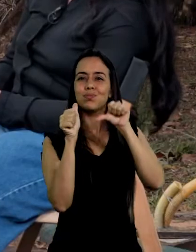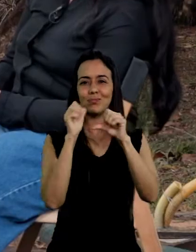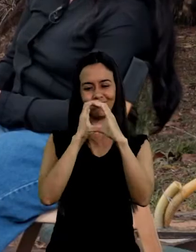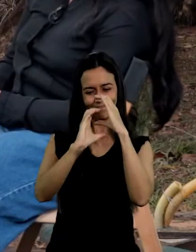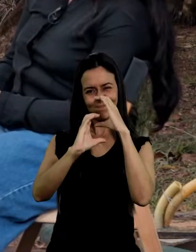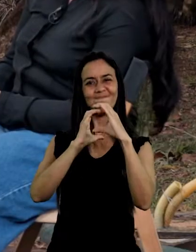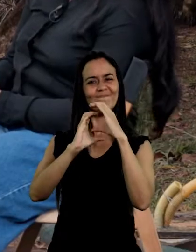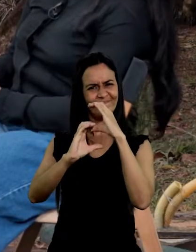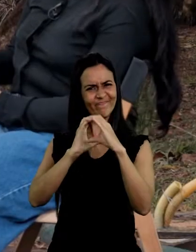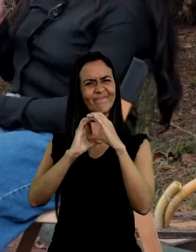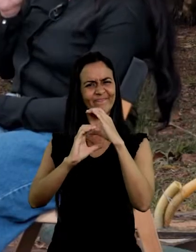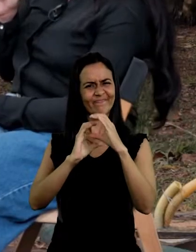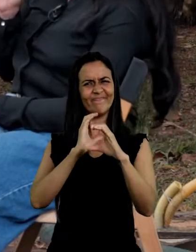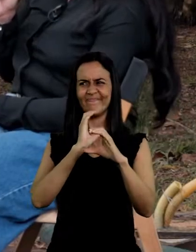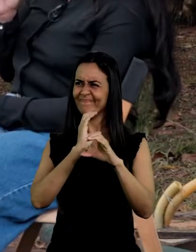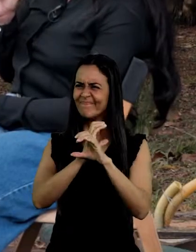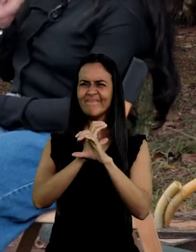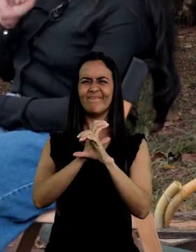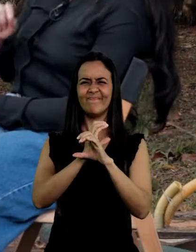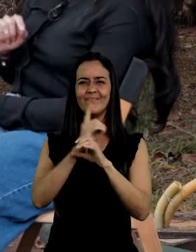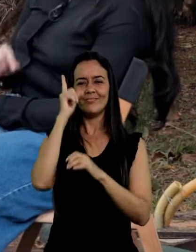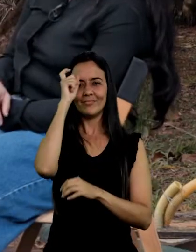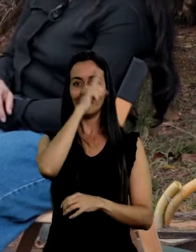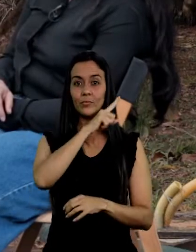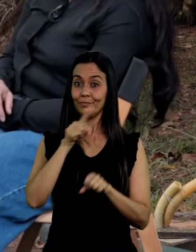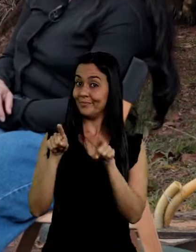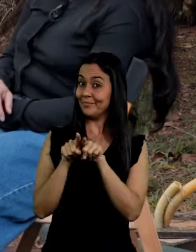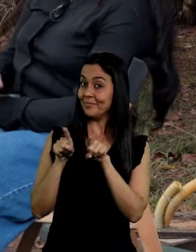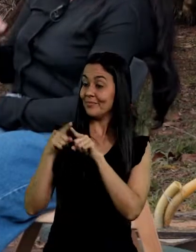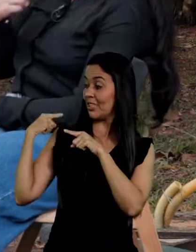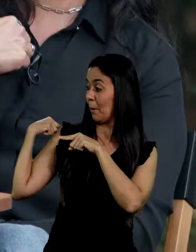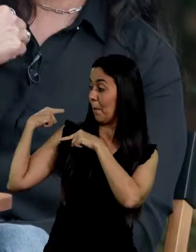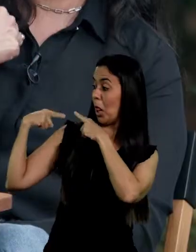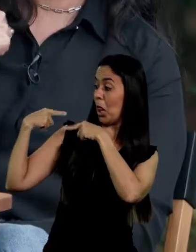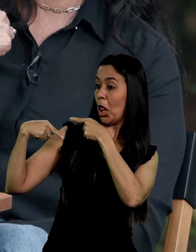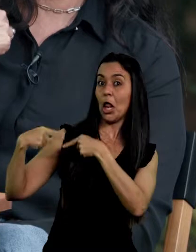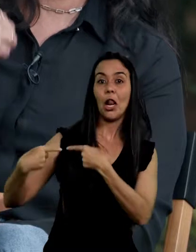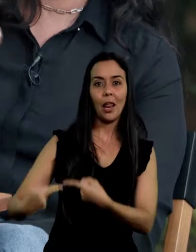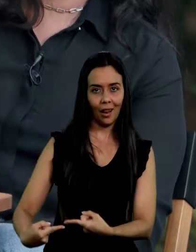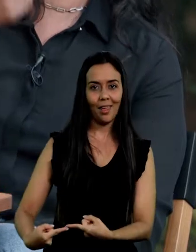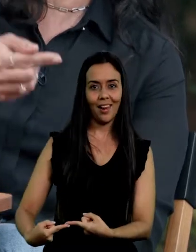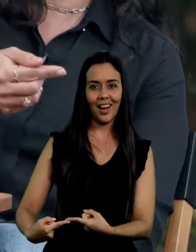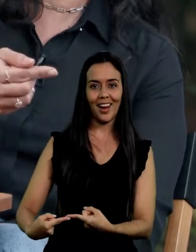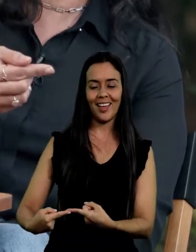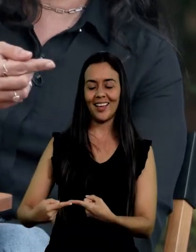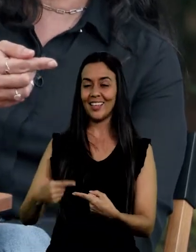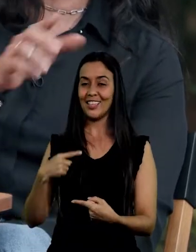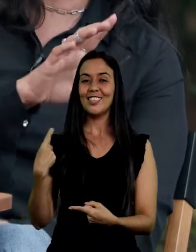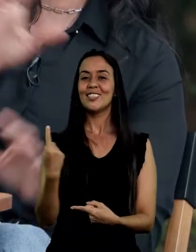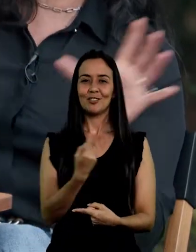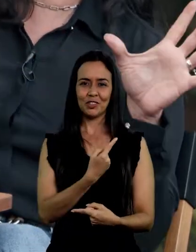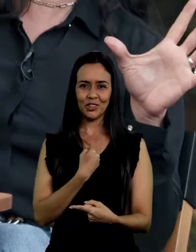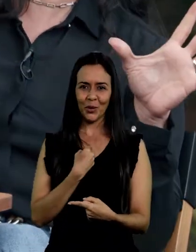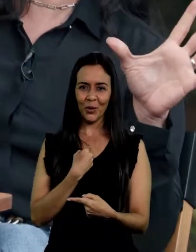Exatamente, e que é diferente pras gerações, né? A gente que é imigrante da era digital, é outra história.